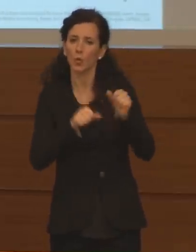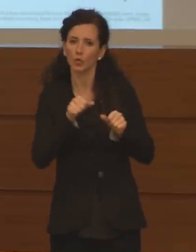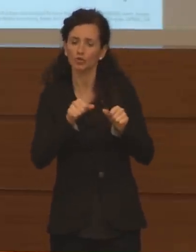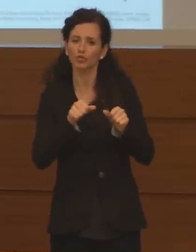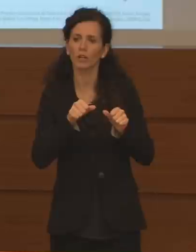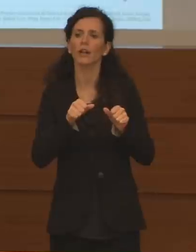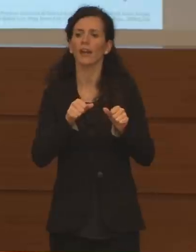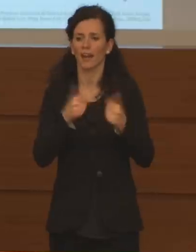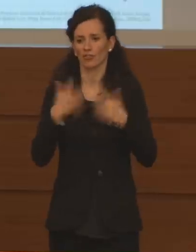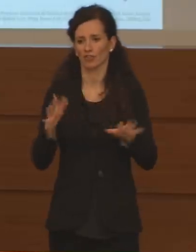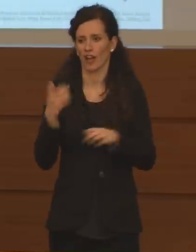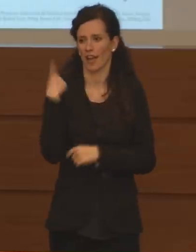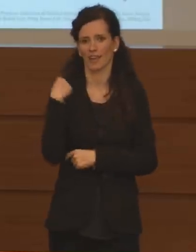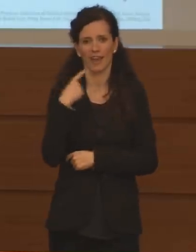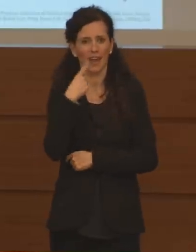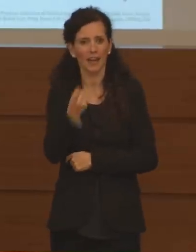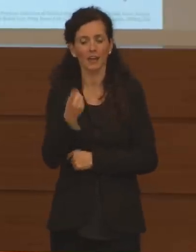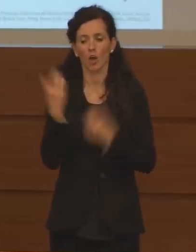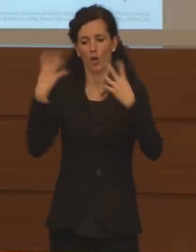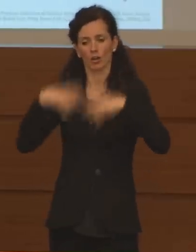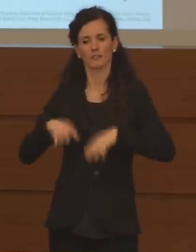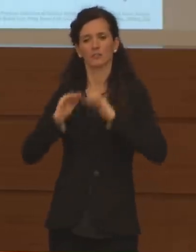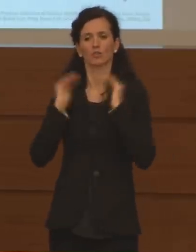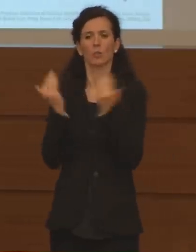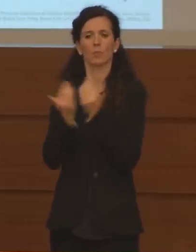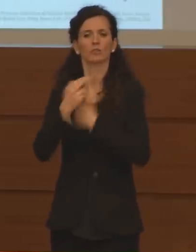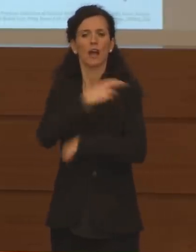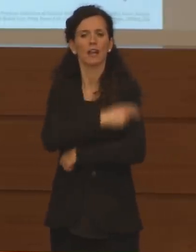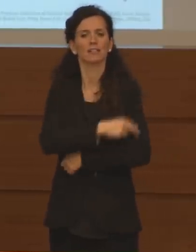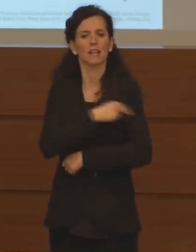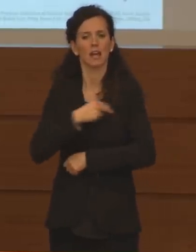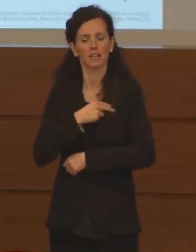ho già detto ieri che l'Organizzazione Mondiale della Sanità ha dato anche